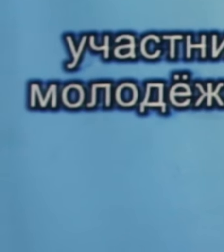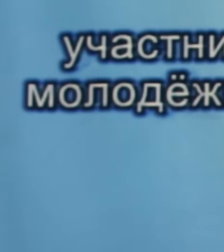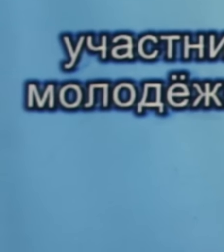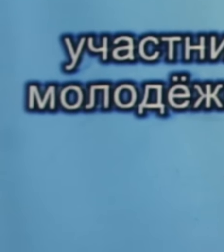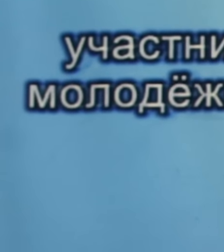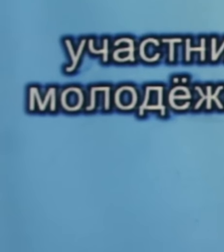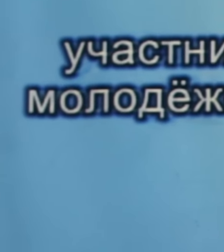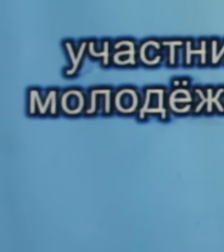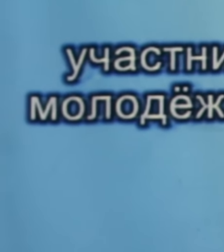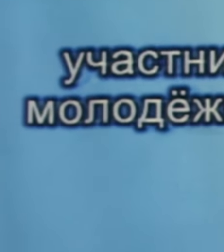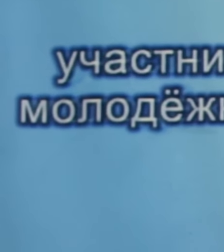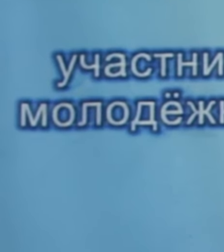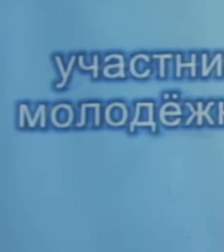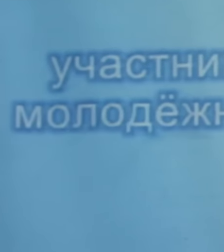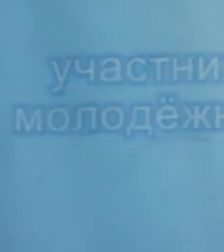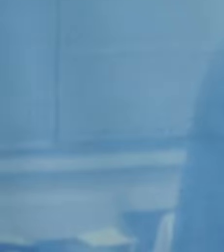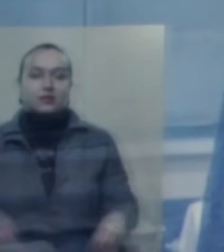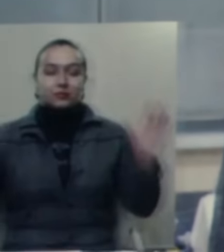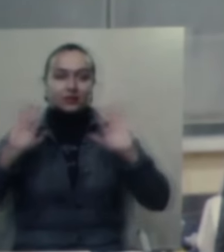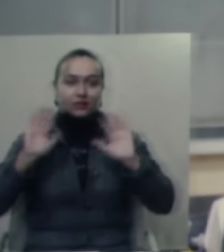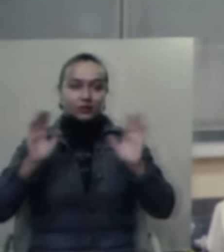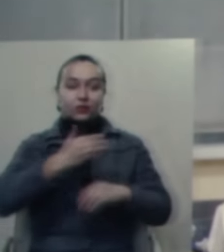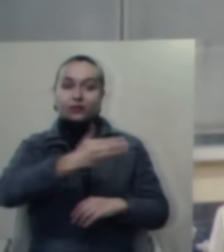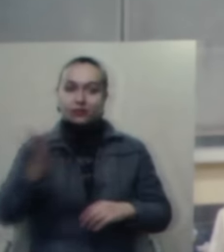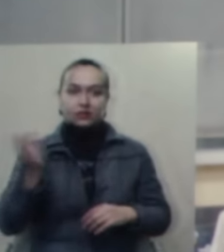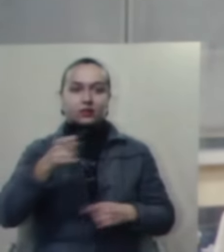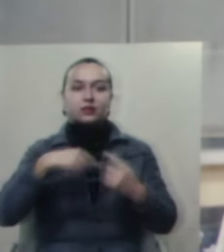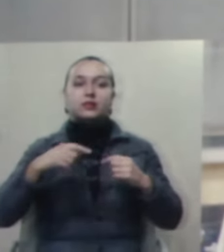Помимо президента ВОГ приветственное видеообращение прислала